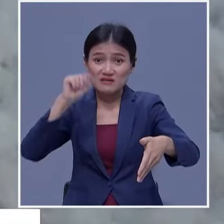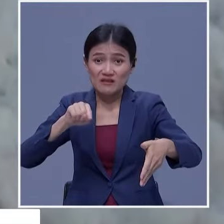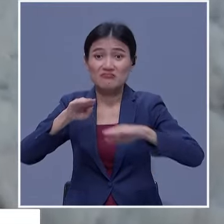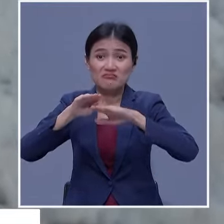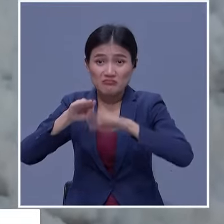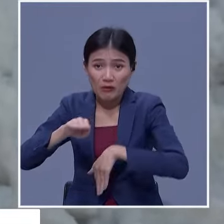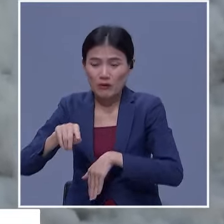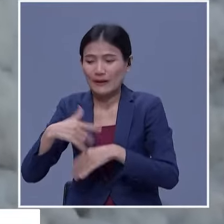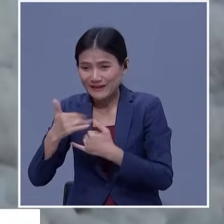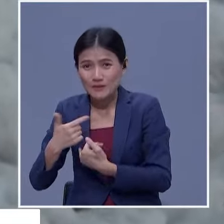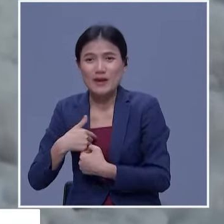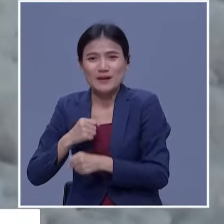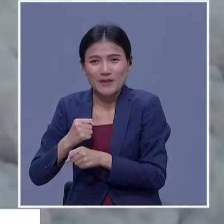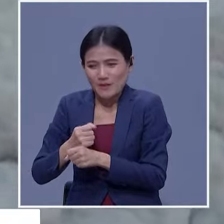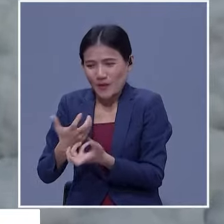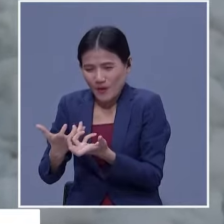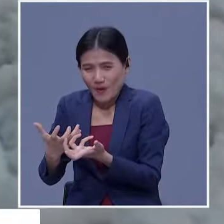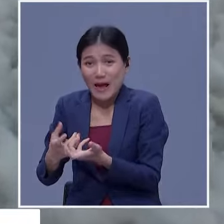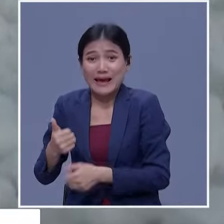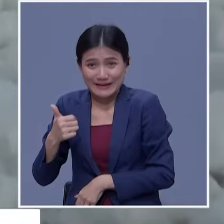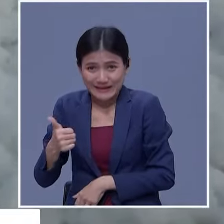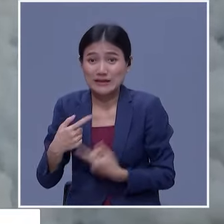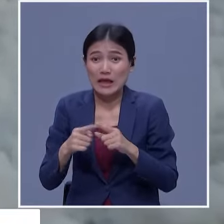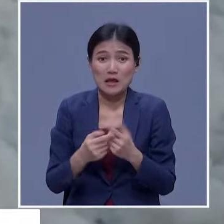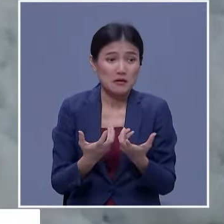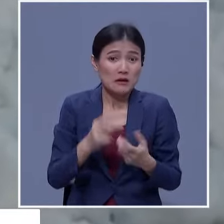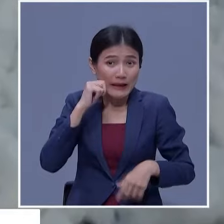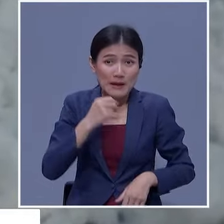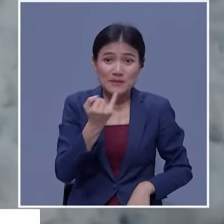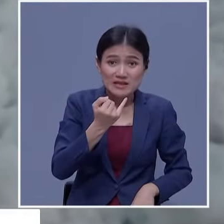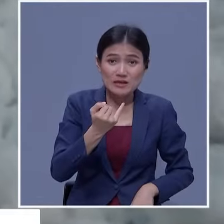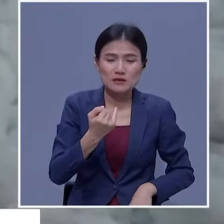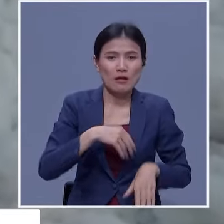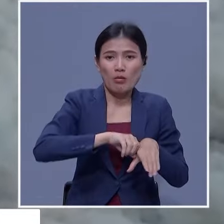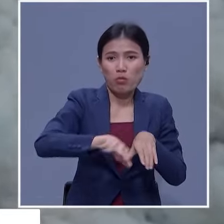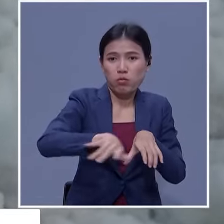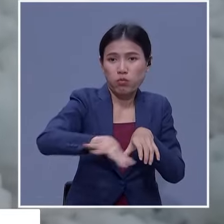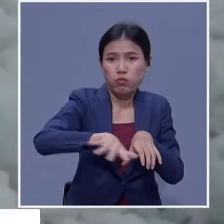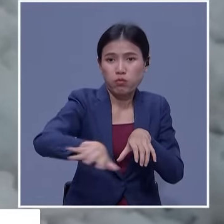อย่างเหมาะสมส่วนของเสียที่ไม่ผ่านการ บำบัดถูกปล่อยลงสู่แม่น้ำยมุนาทุกวันด้วย